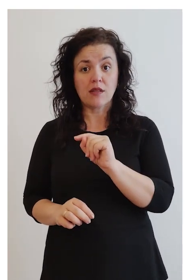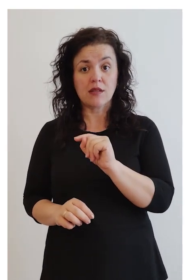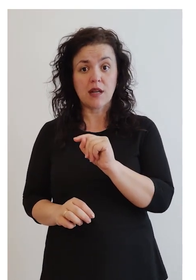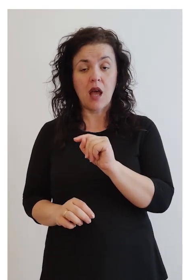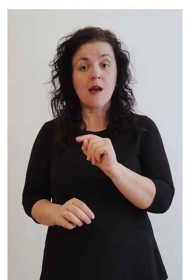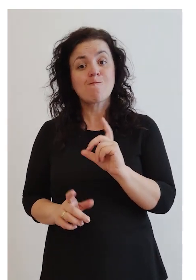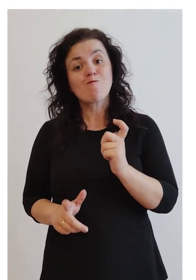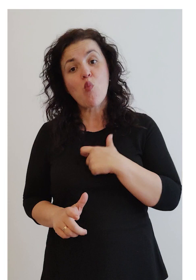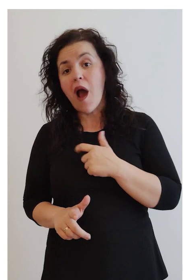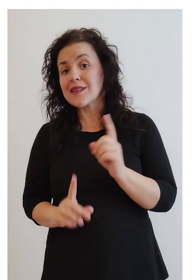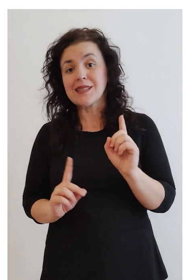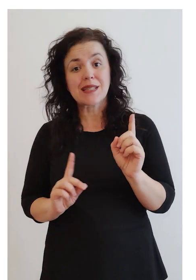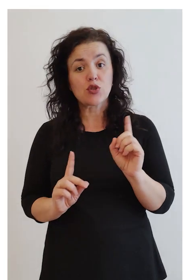Primajutor